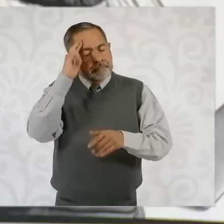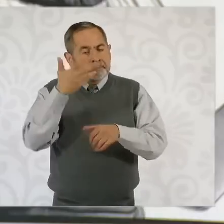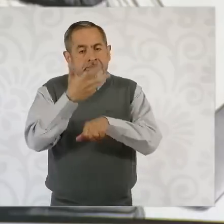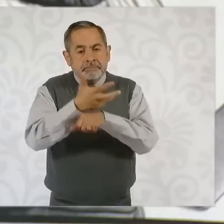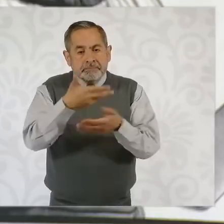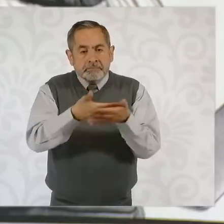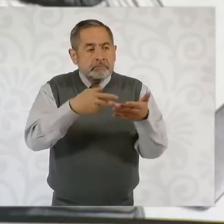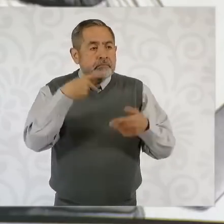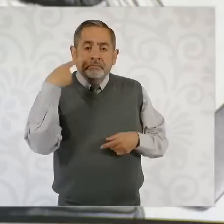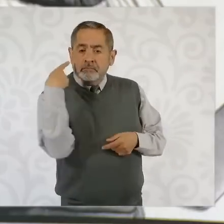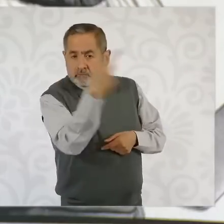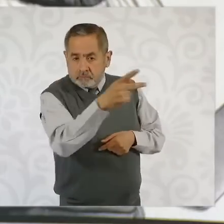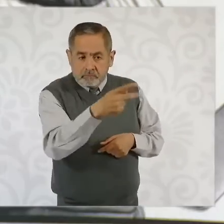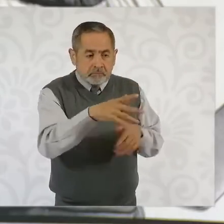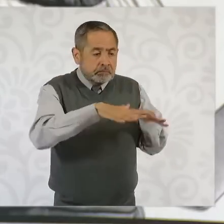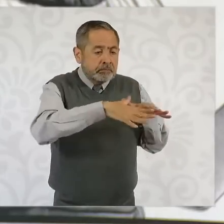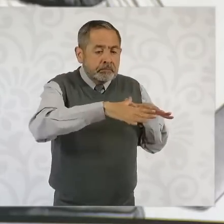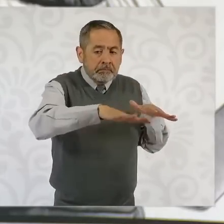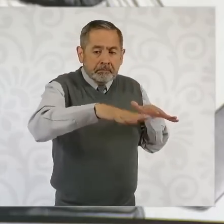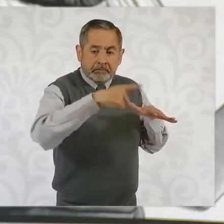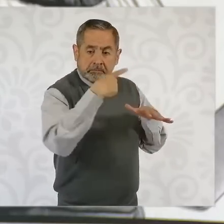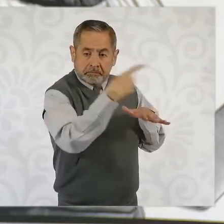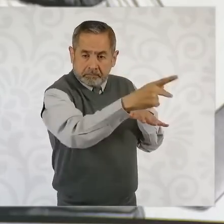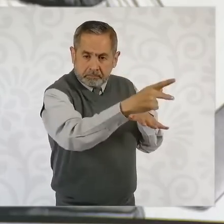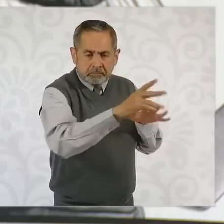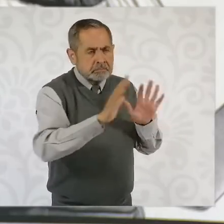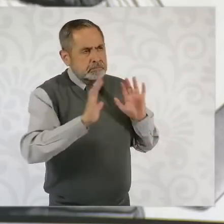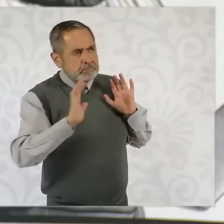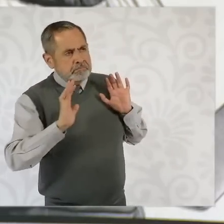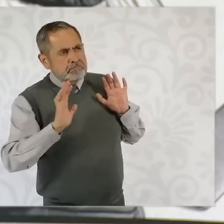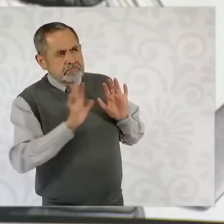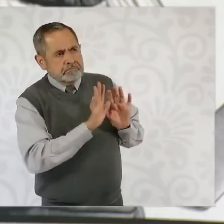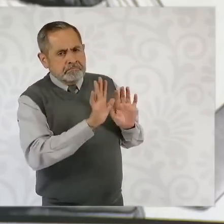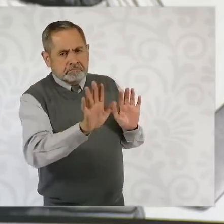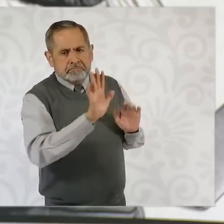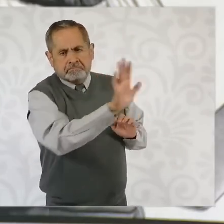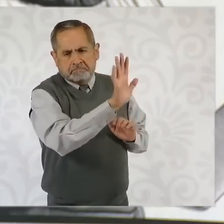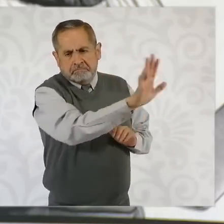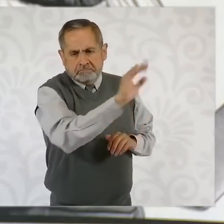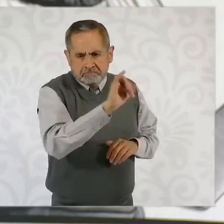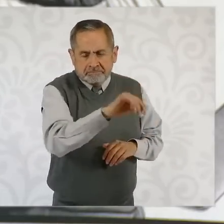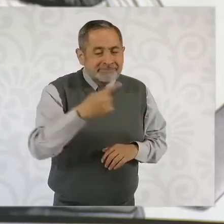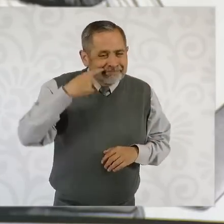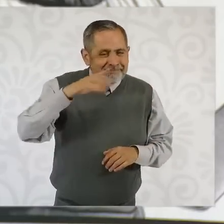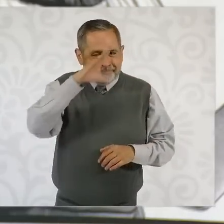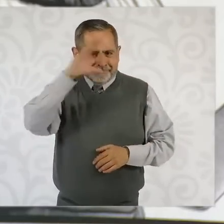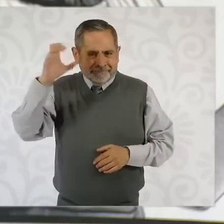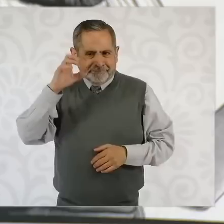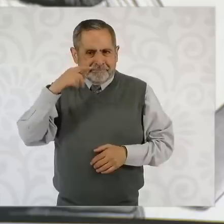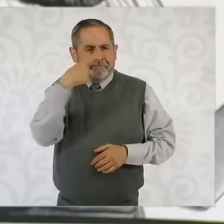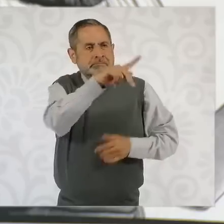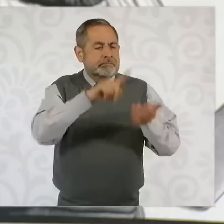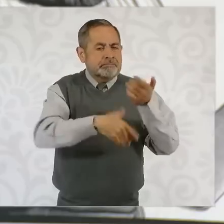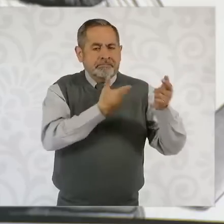plataforma continental Inclusive la fotografía donde sale el presidente Trump viene Golfo de